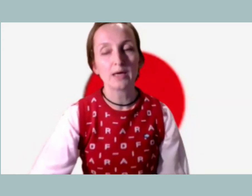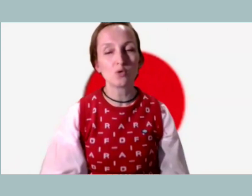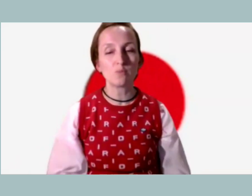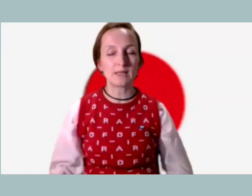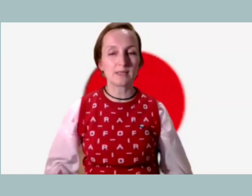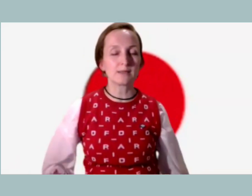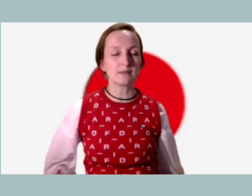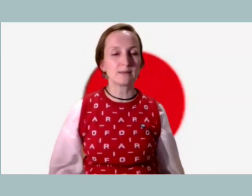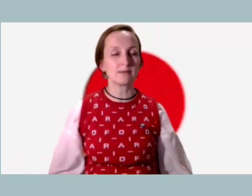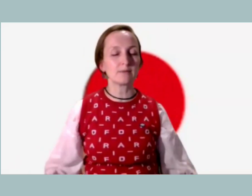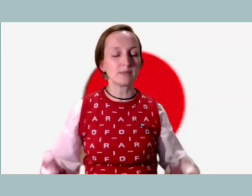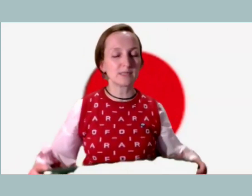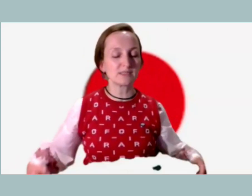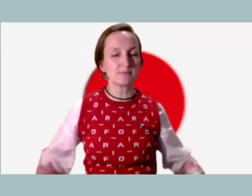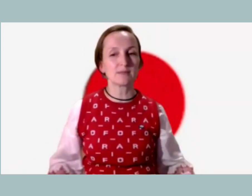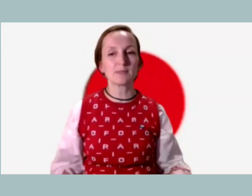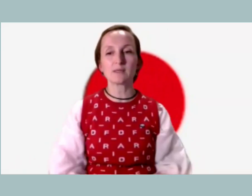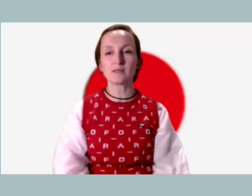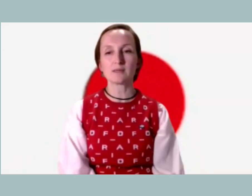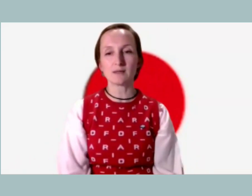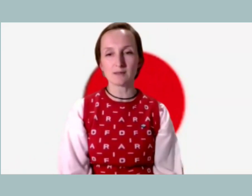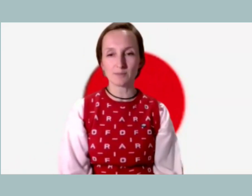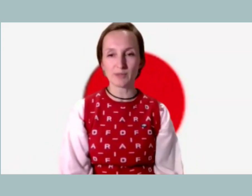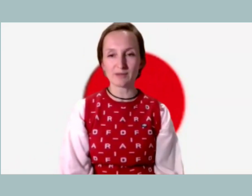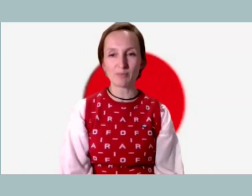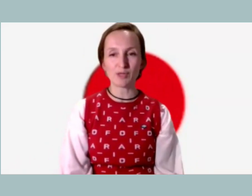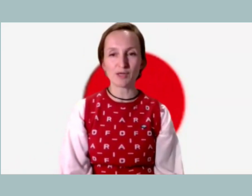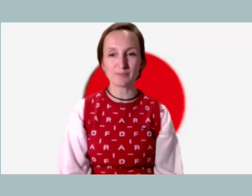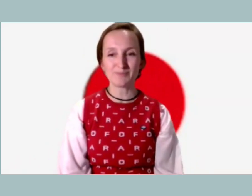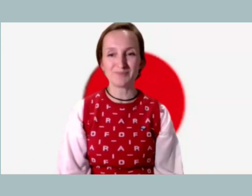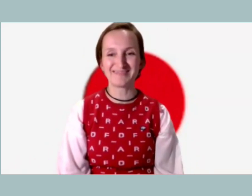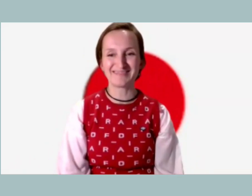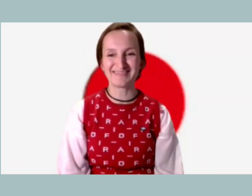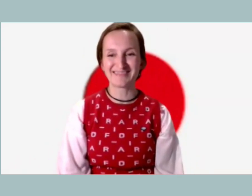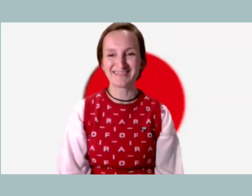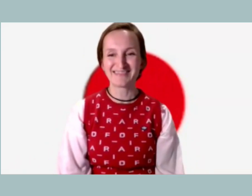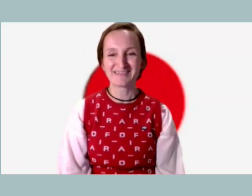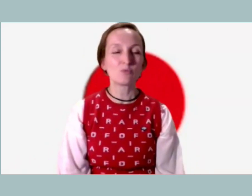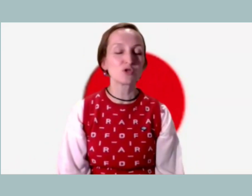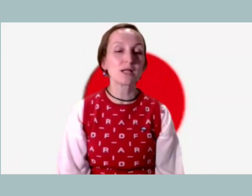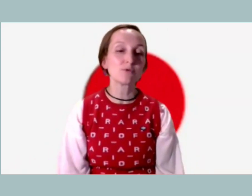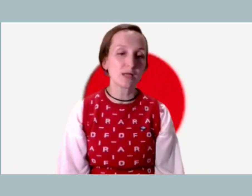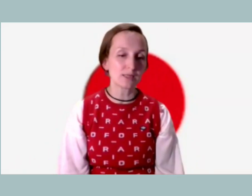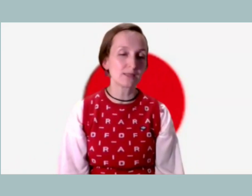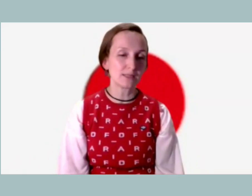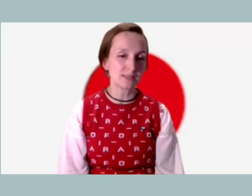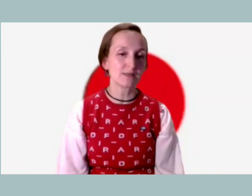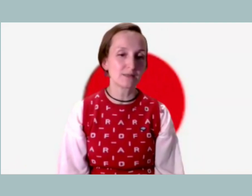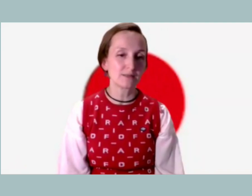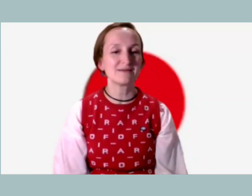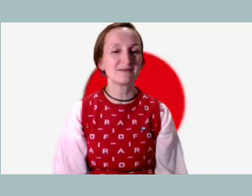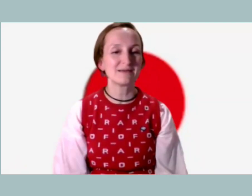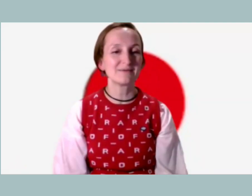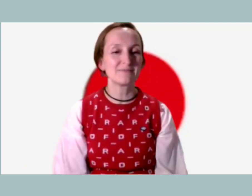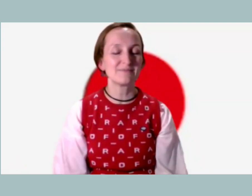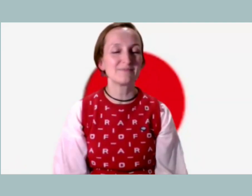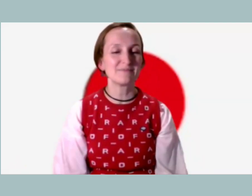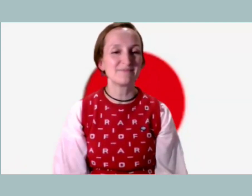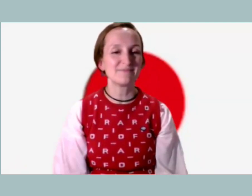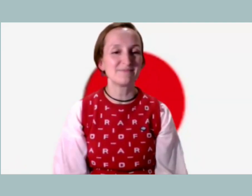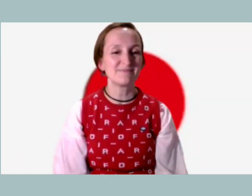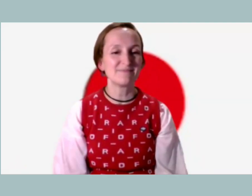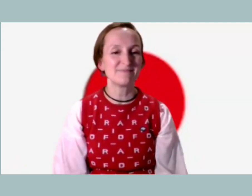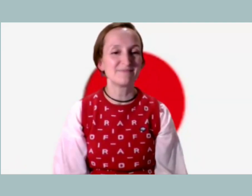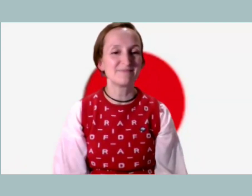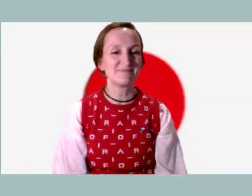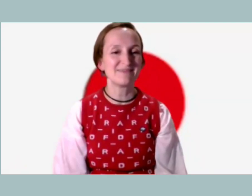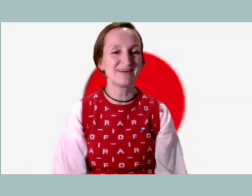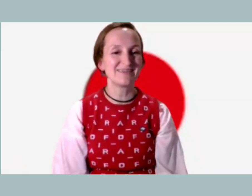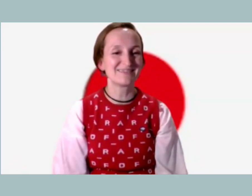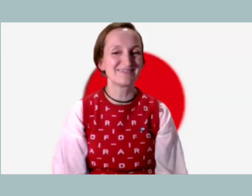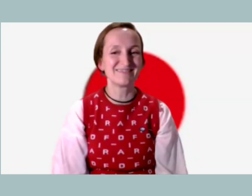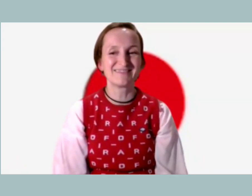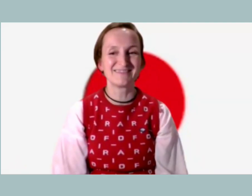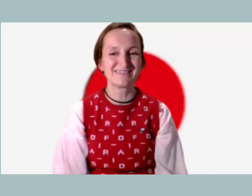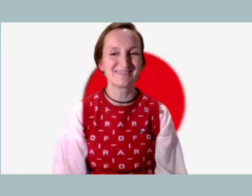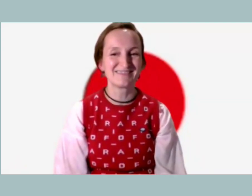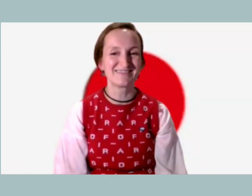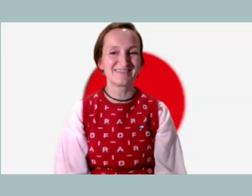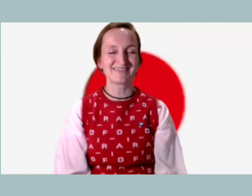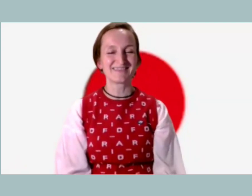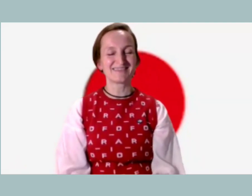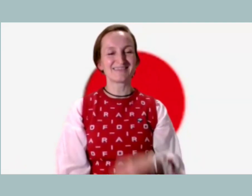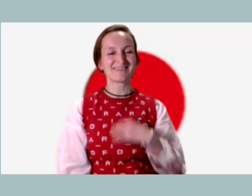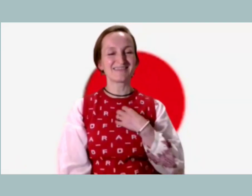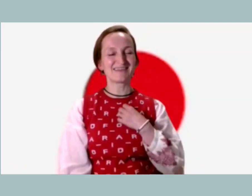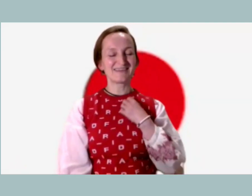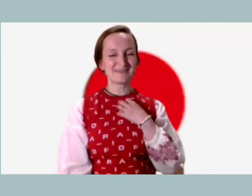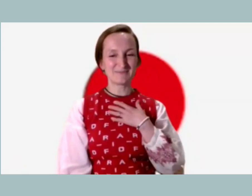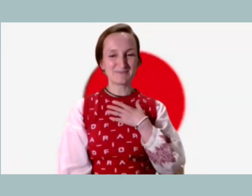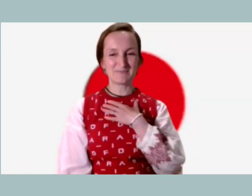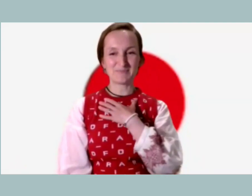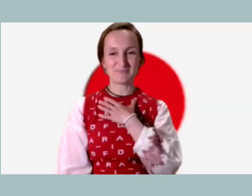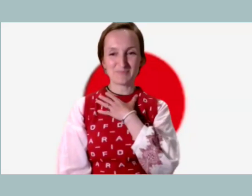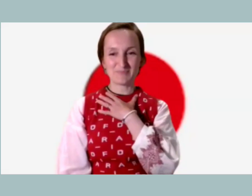Mayolu resimleri popüler. Eskiden modellik yapmış. Mayolu resimleri çok. Çıkarmaya başlarlar artık o resimleri.